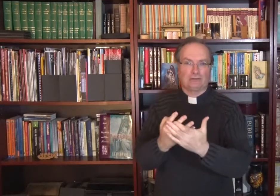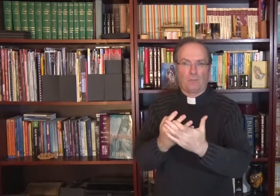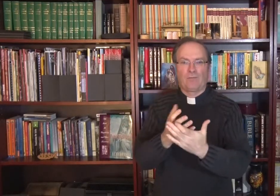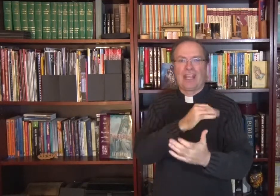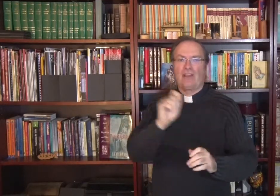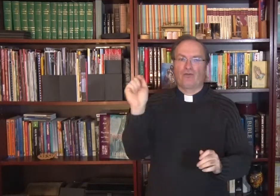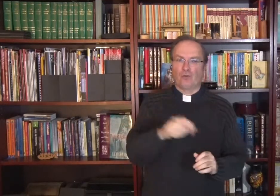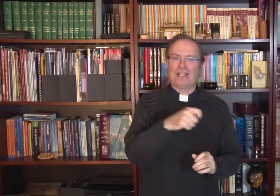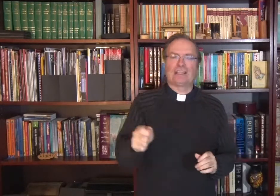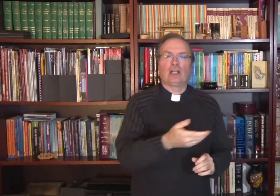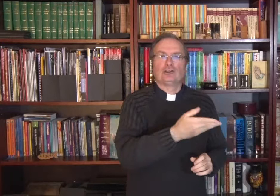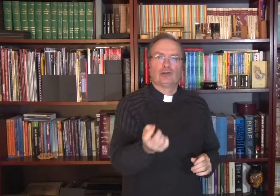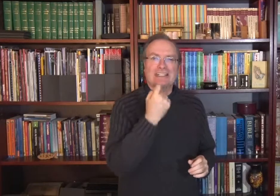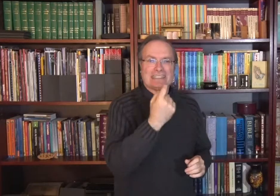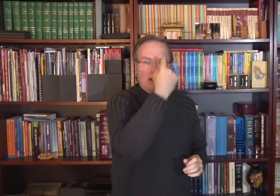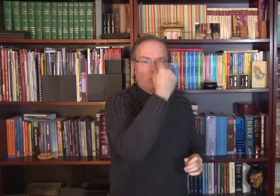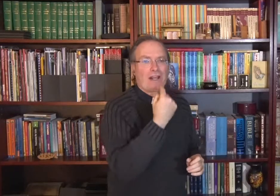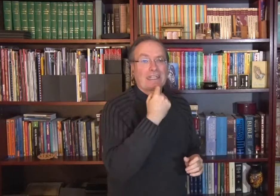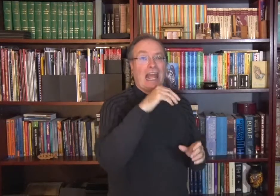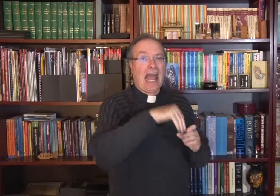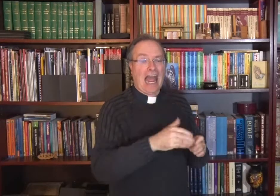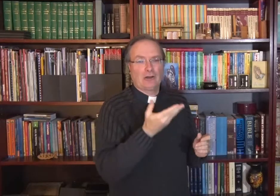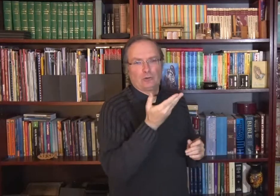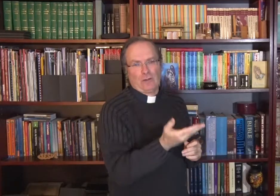et fouetter ceux qui croyaient en toi.